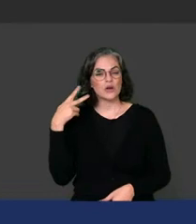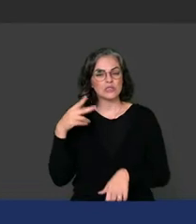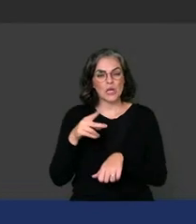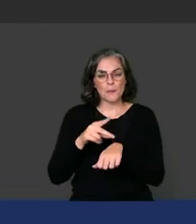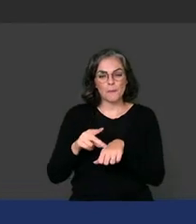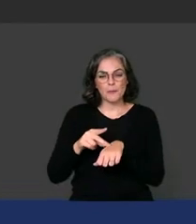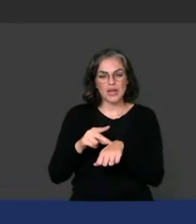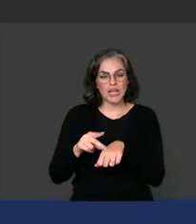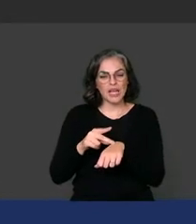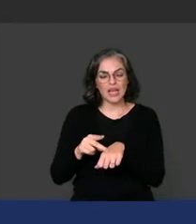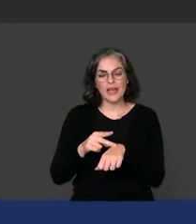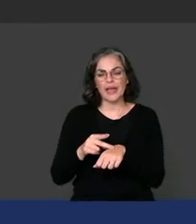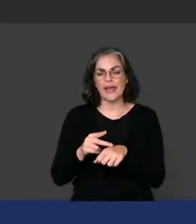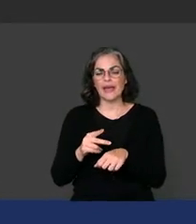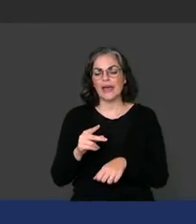MUNDO. A BANDA CALCINHA PRETA